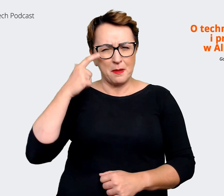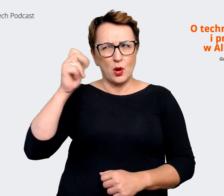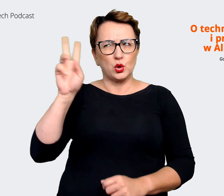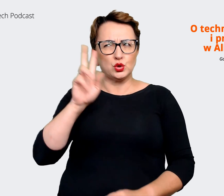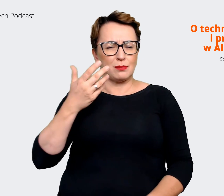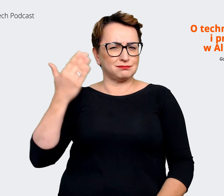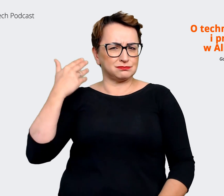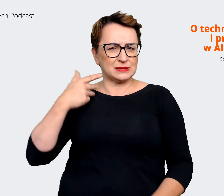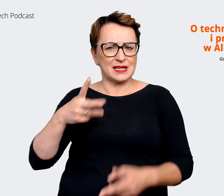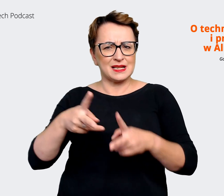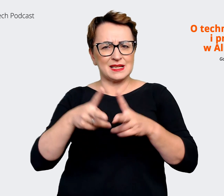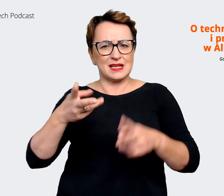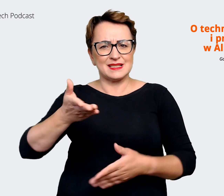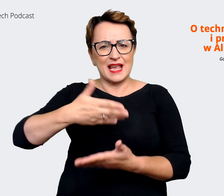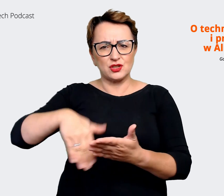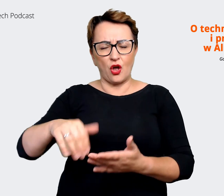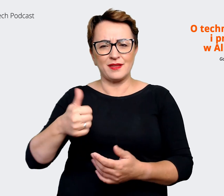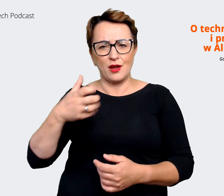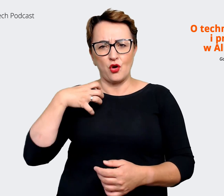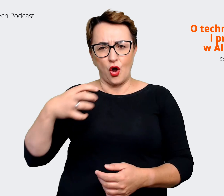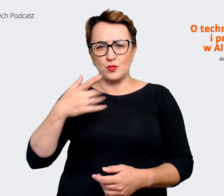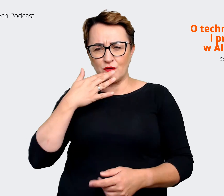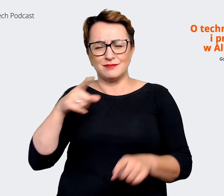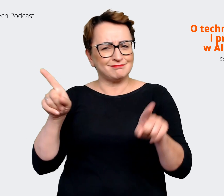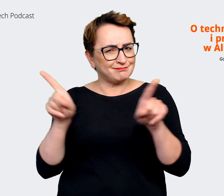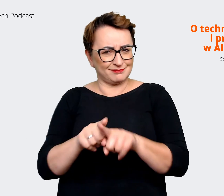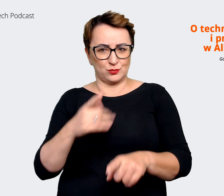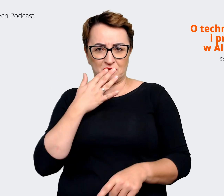sezonie dokładnie użył tego samego stwierdzenia, że nie ma tak, że może powiedzieć dobra,